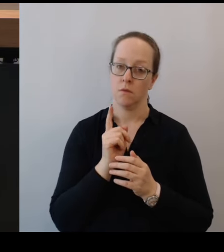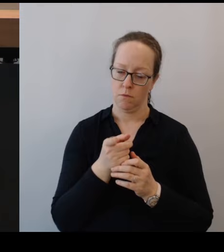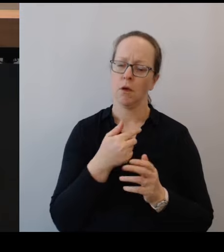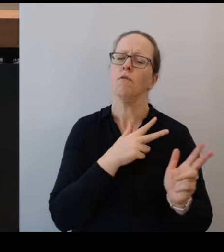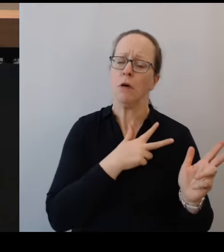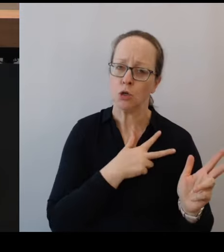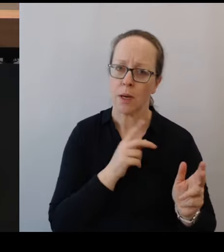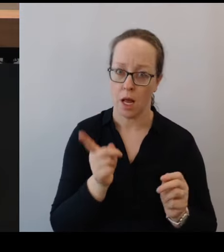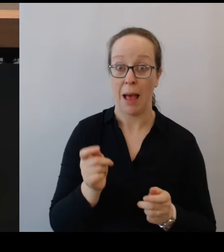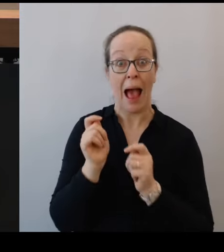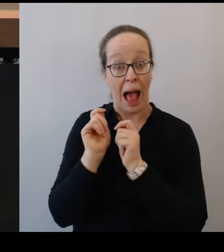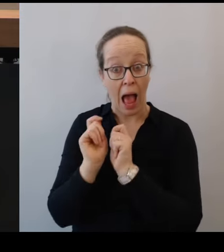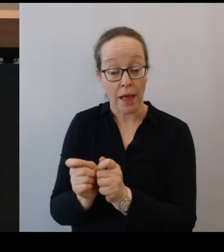für das Zuhören. (Beifall)